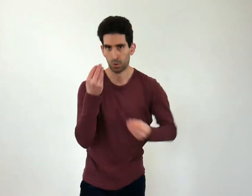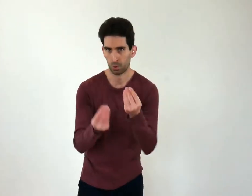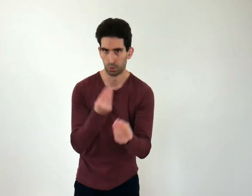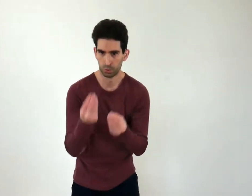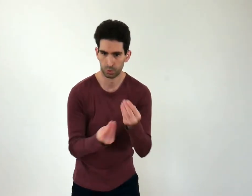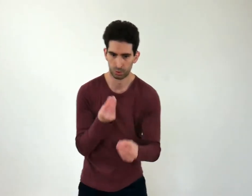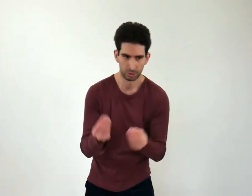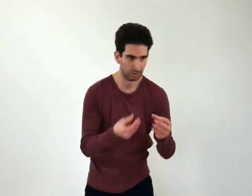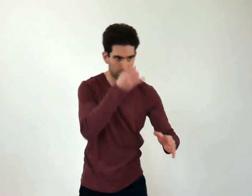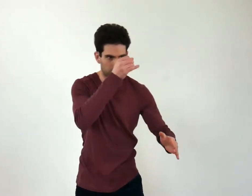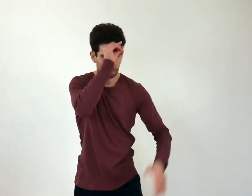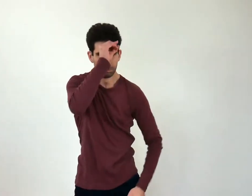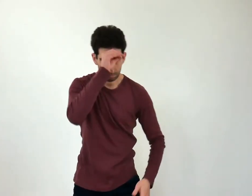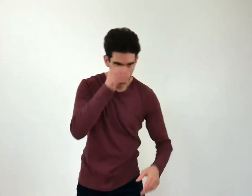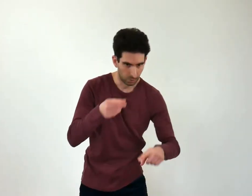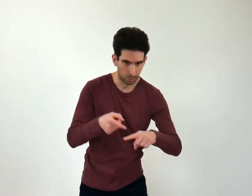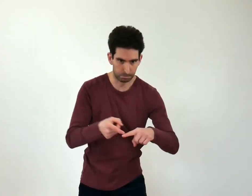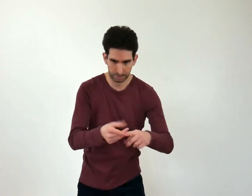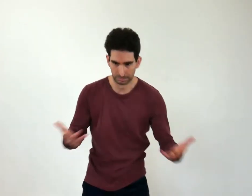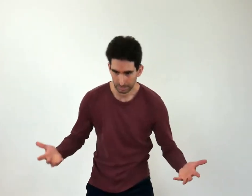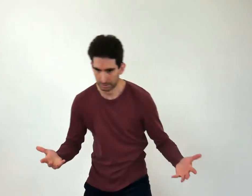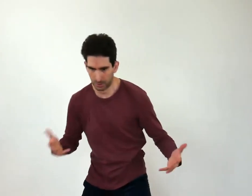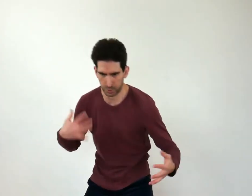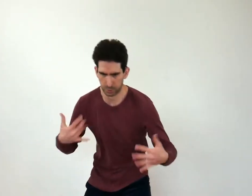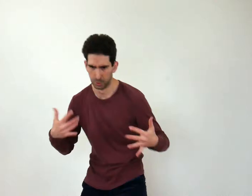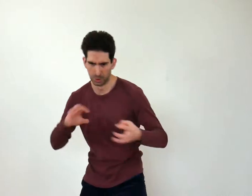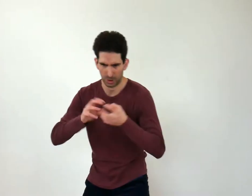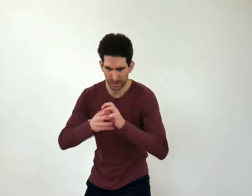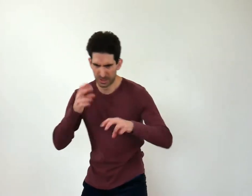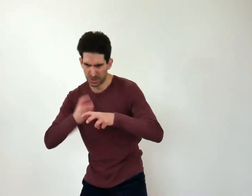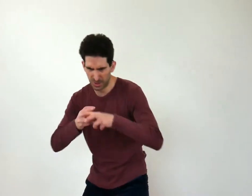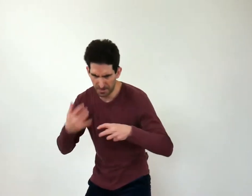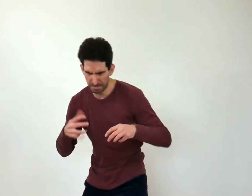Ou bien je suis nul pour la découpe. Ouuuh, ça a l'air compliqué.